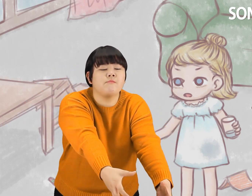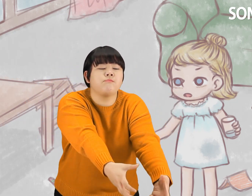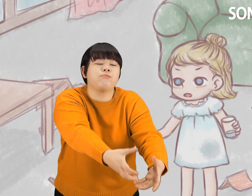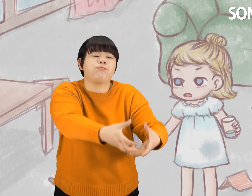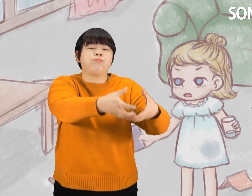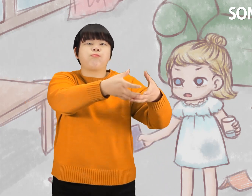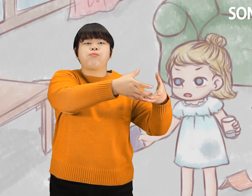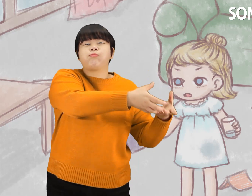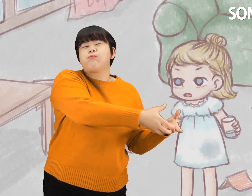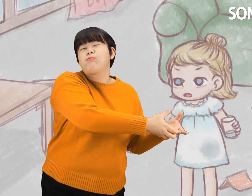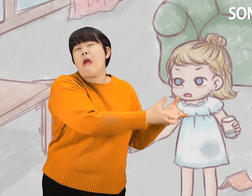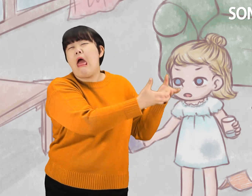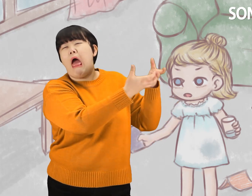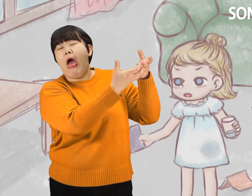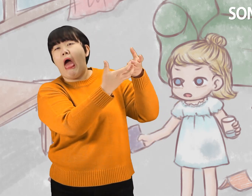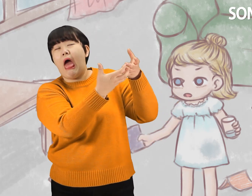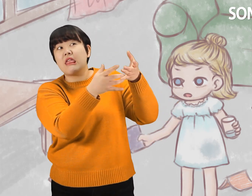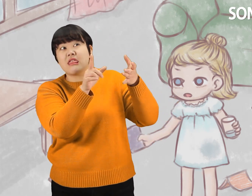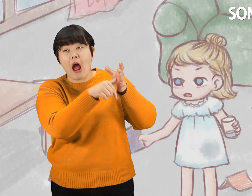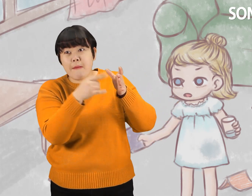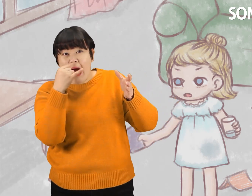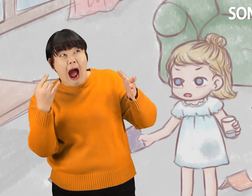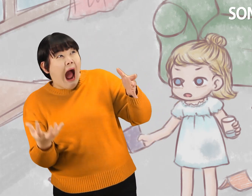何も考えずに赤ちゃんを私の投げようしました。